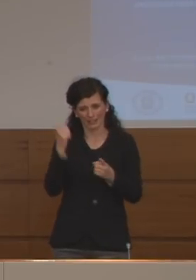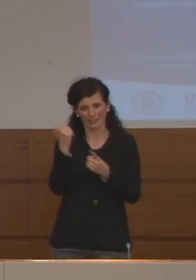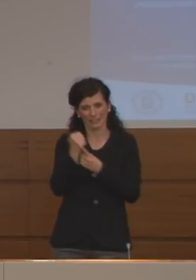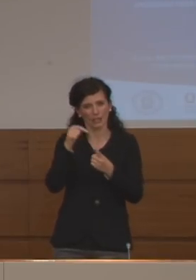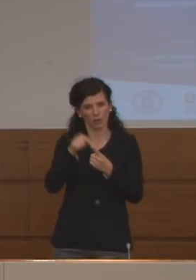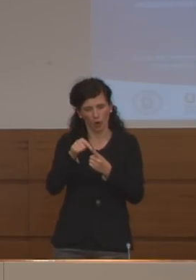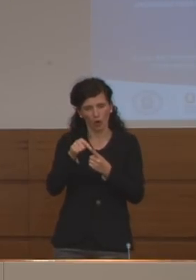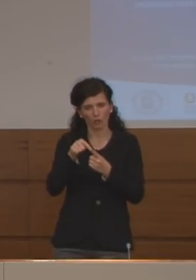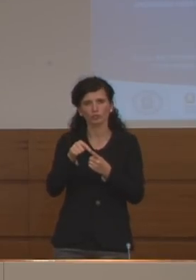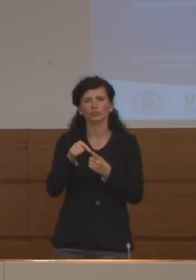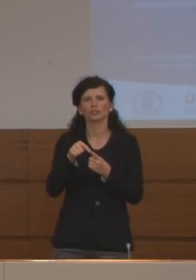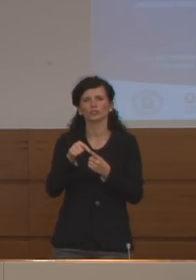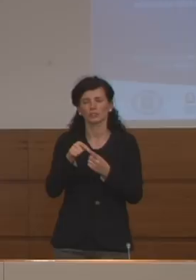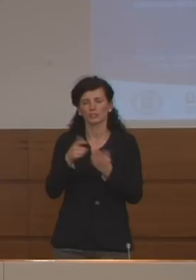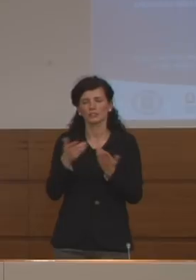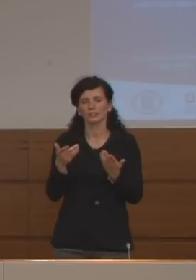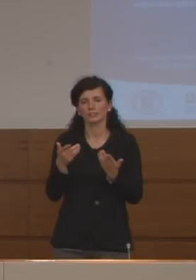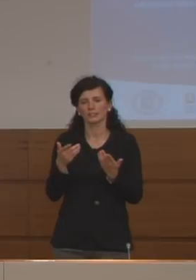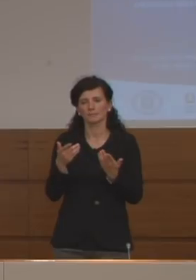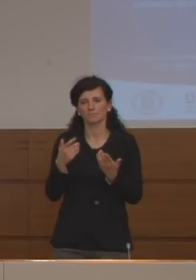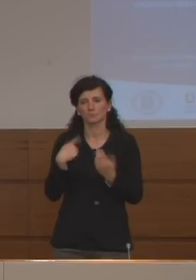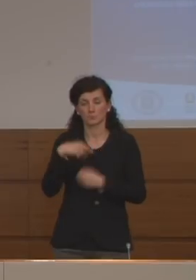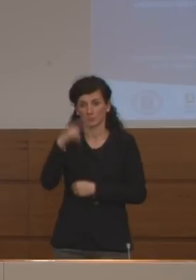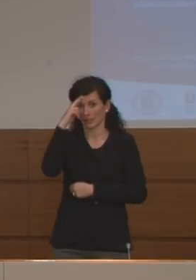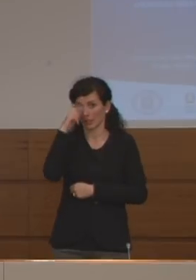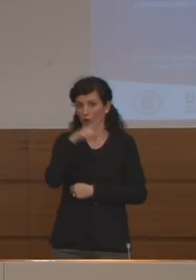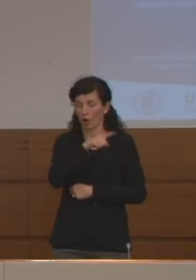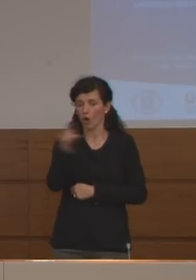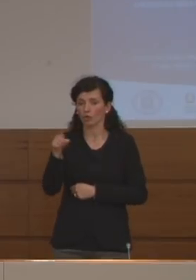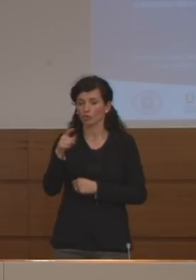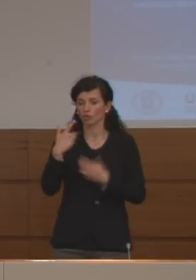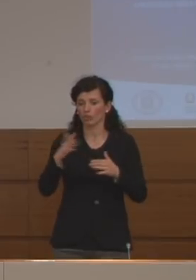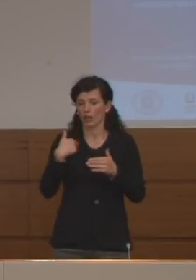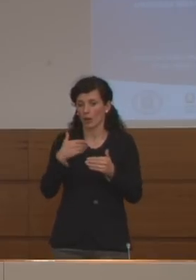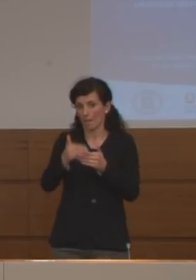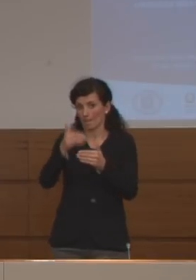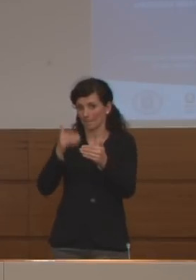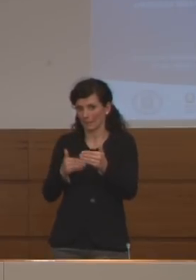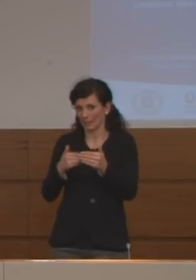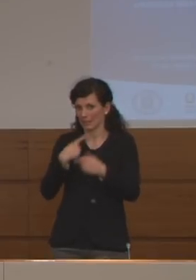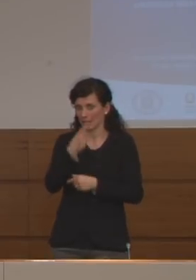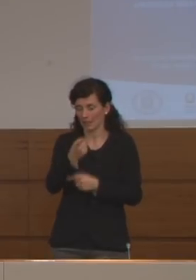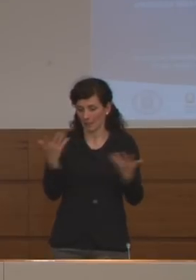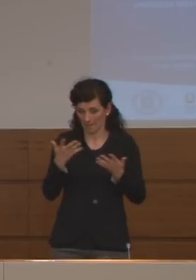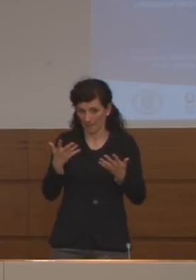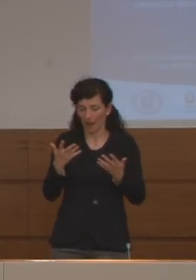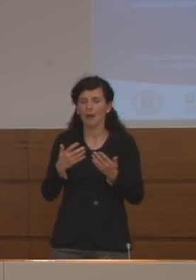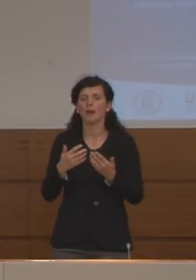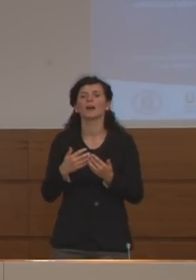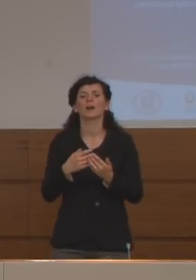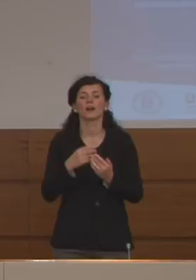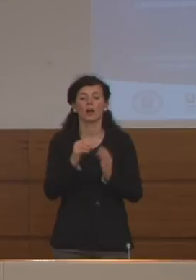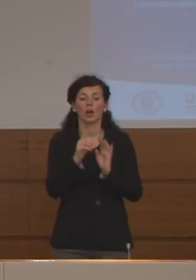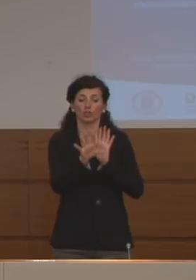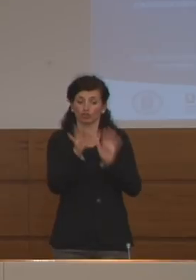detto in precedenza, cioè a dire che verrà scelto un test sierologico